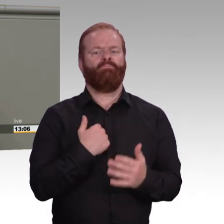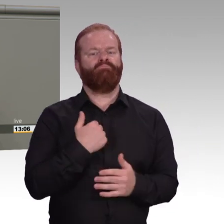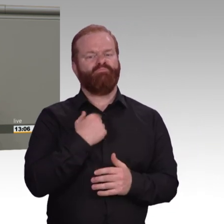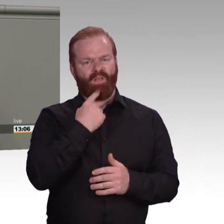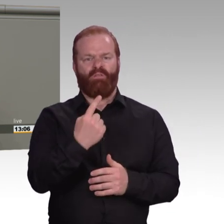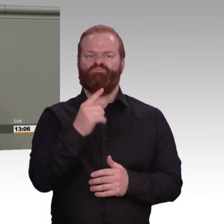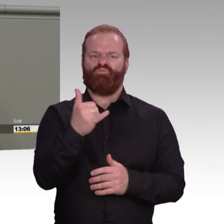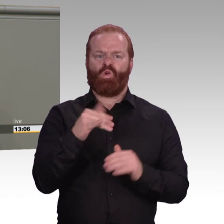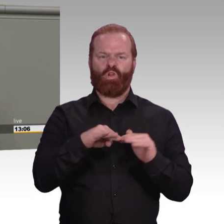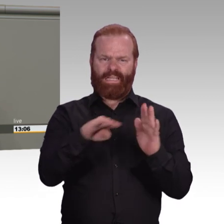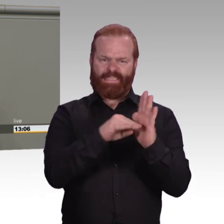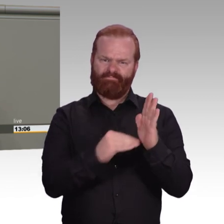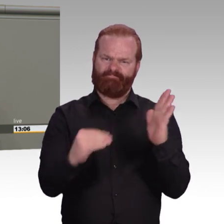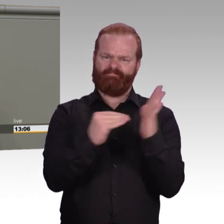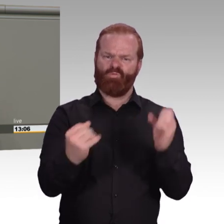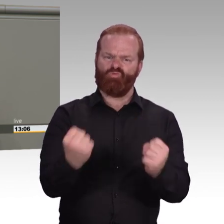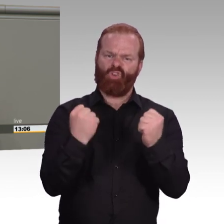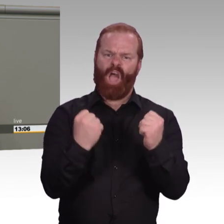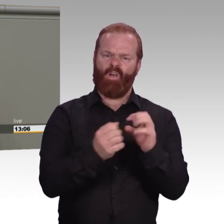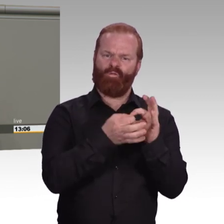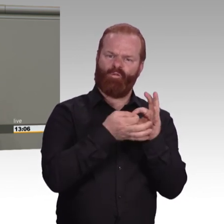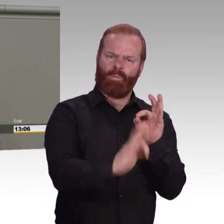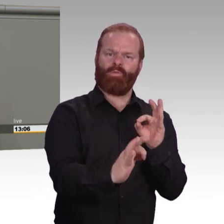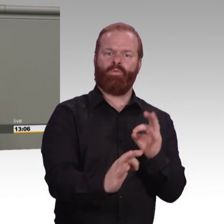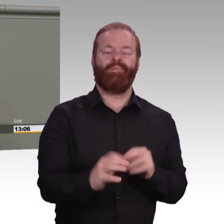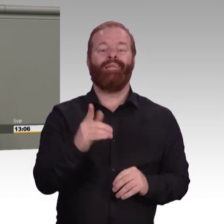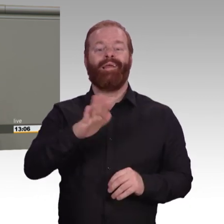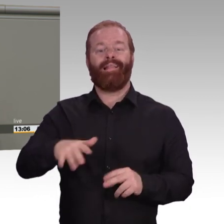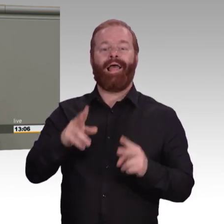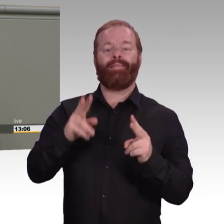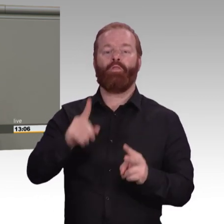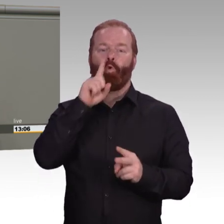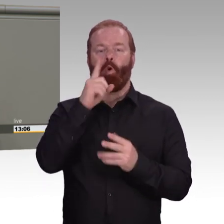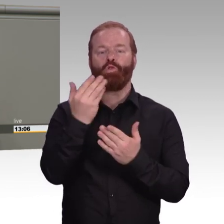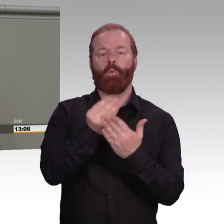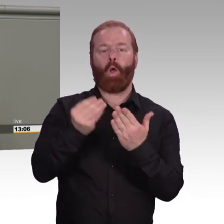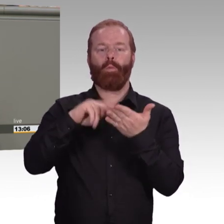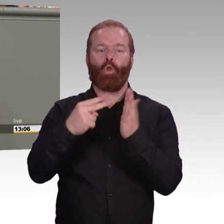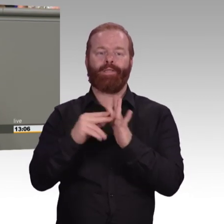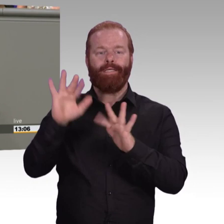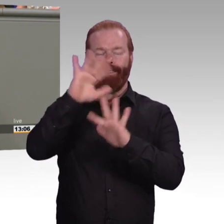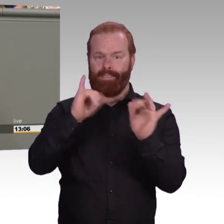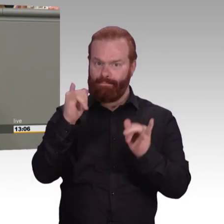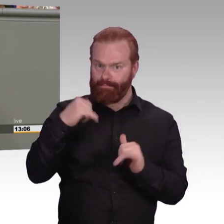Und so schön es ist, dass die Koalition in ihrem Koalitionsvertrag die Aufnahme der Kinderrechte im Grundgesetz vereinbart hat,